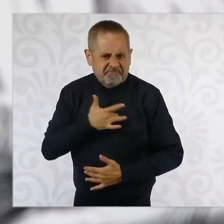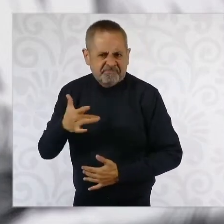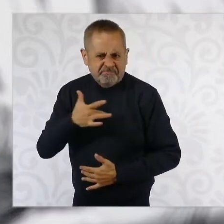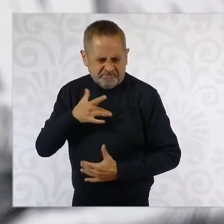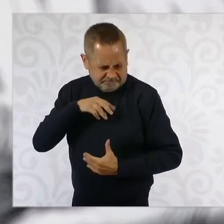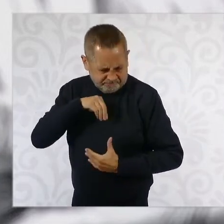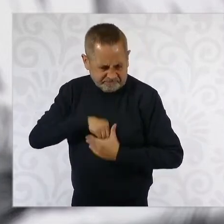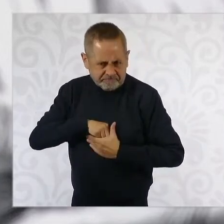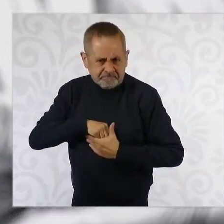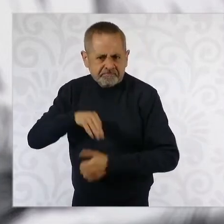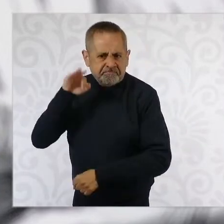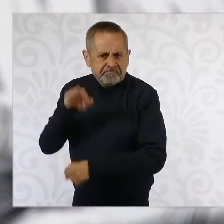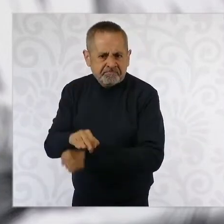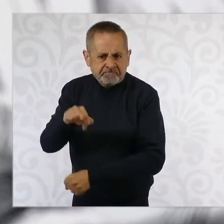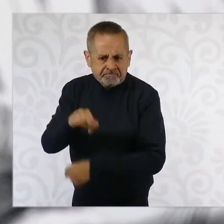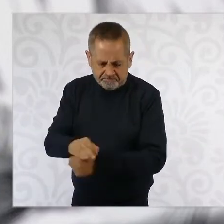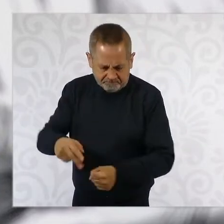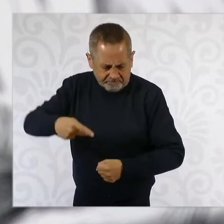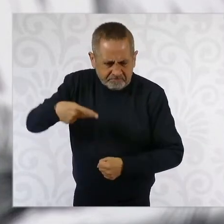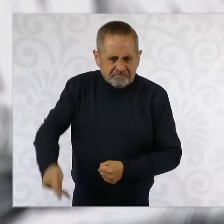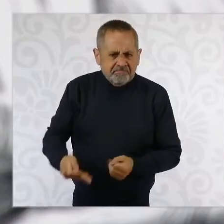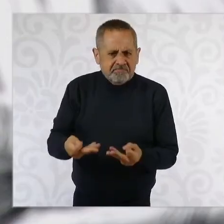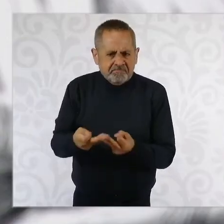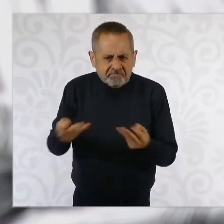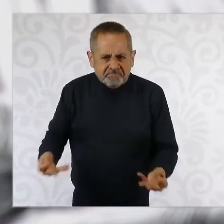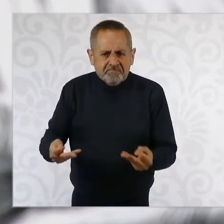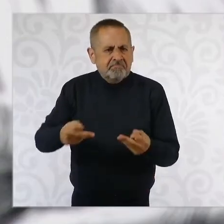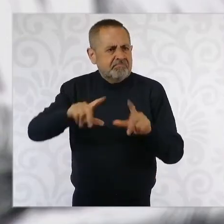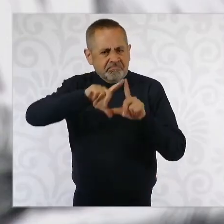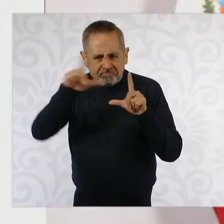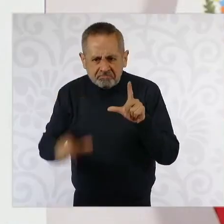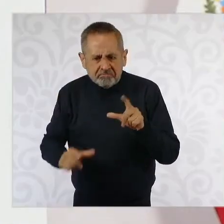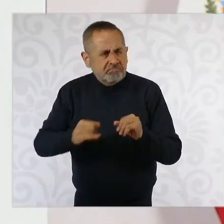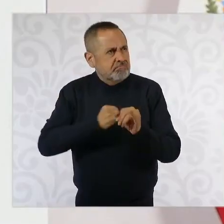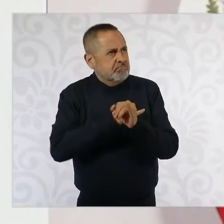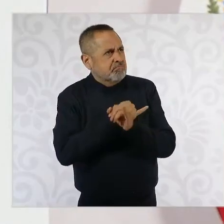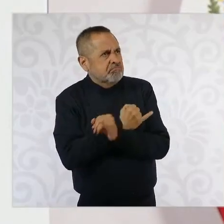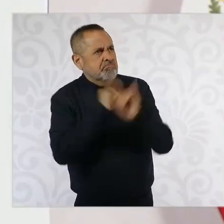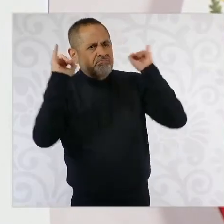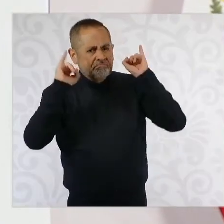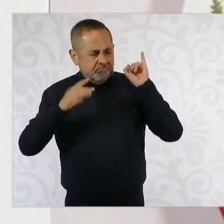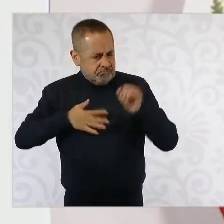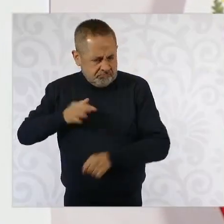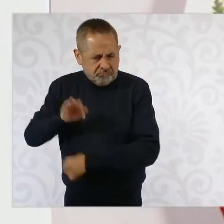la defensa de nuestra soberanía de nuestra independencia somos un país libre soberano